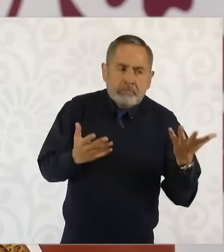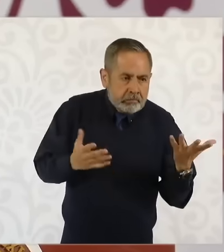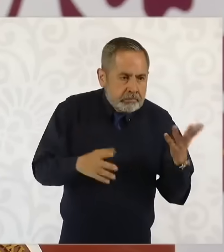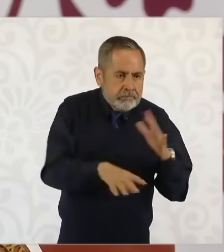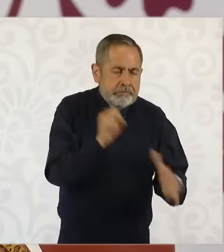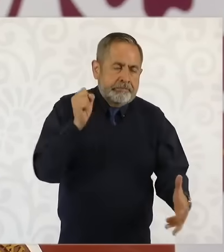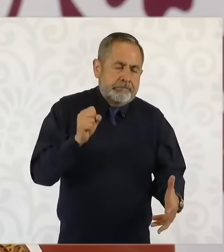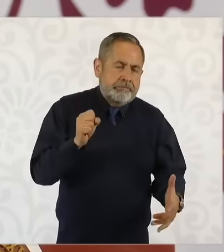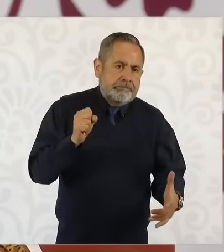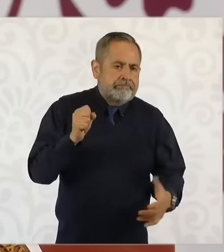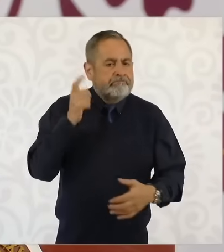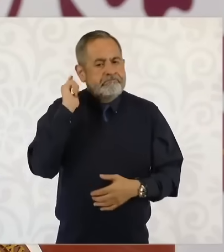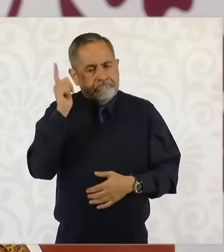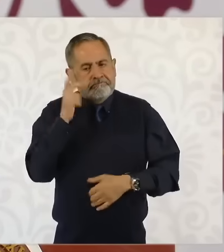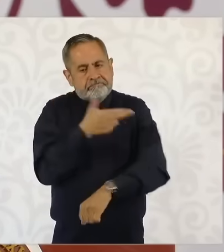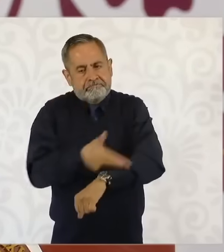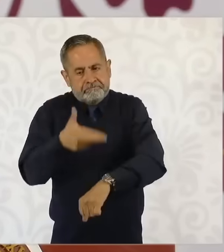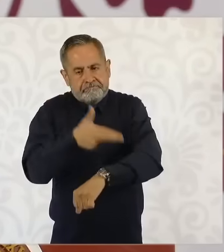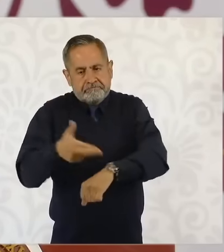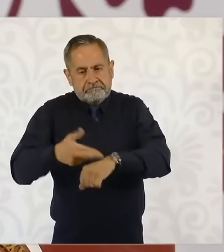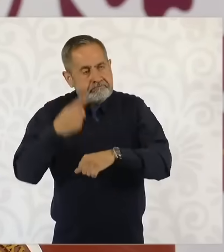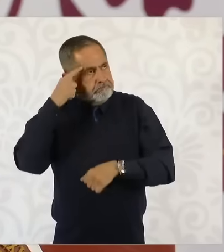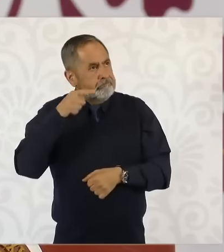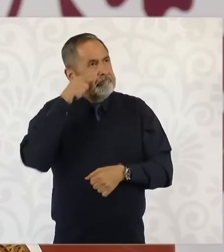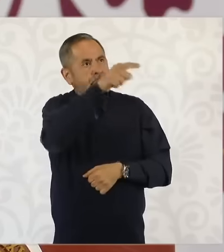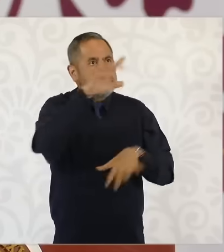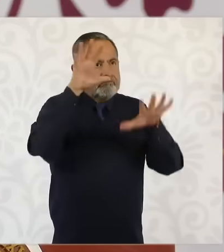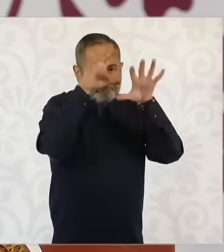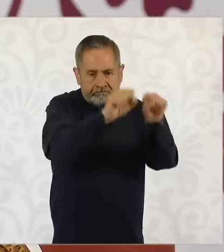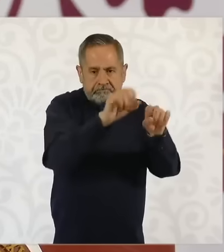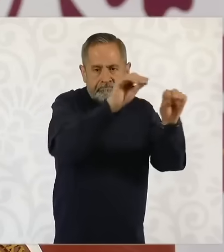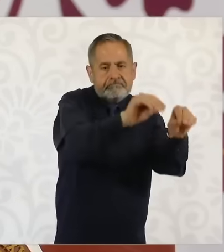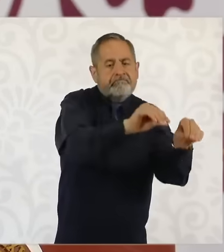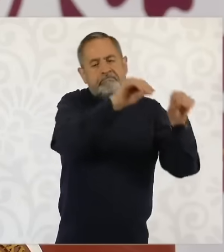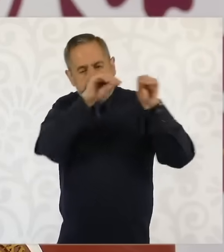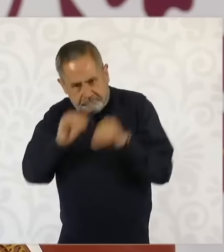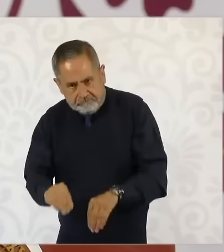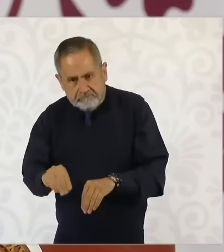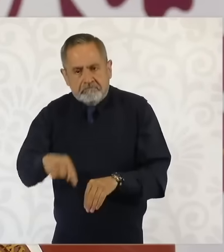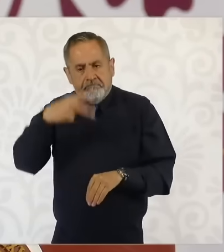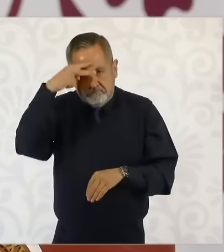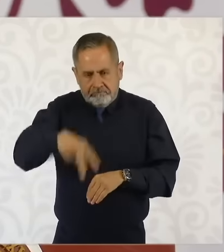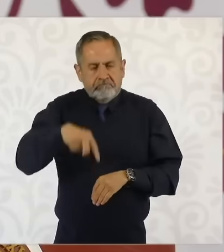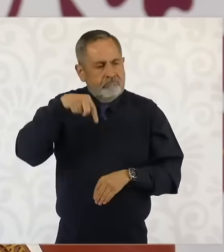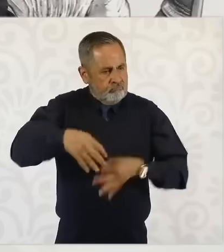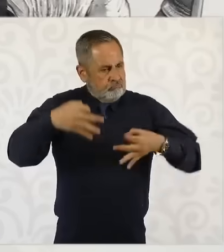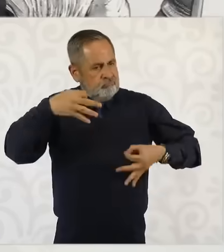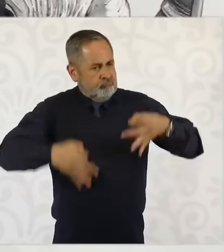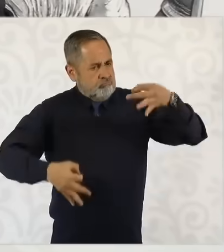tengan que enfrentar su responsabilidad ante los tribunales mexicanos por lo pronto como